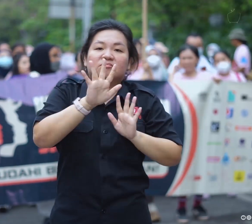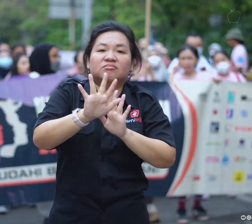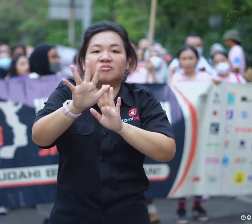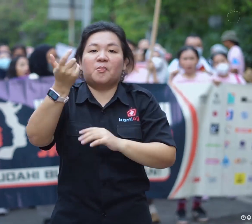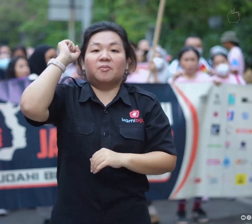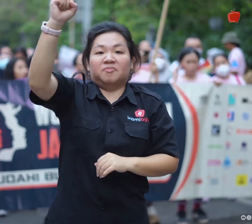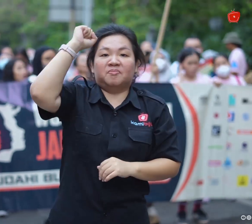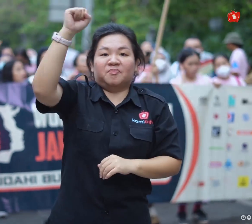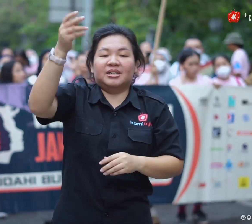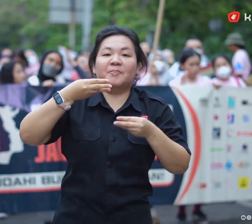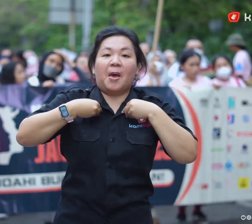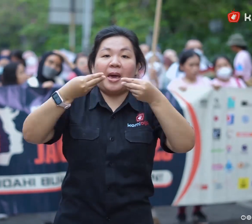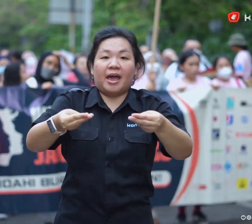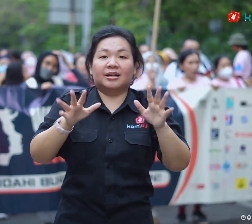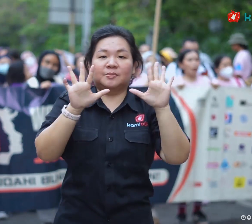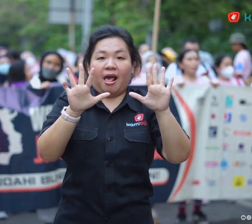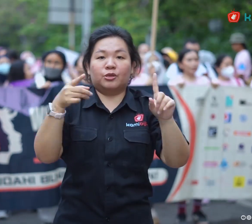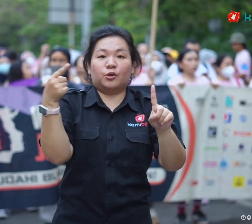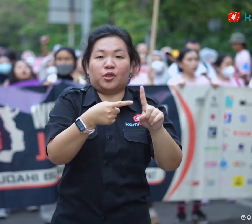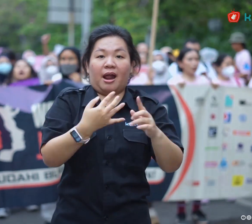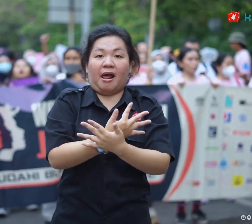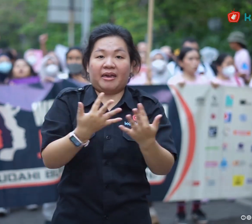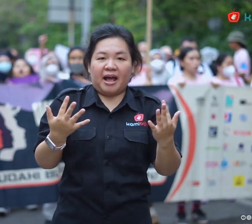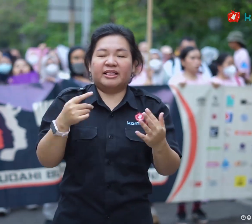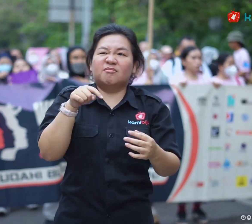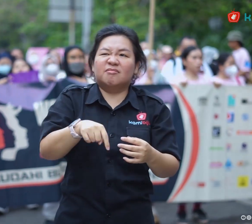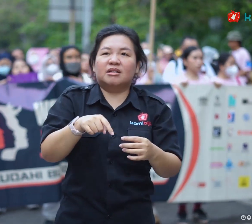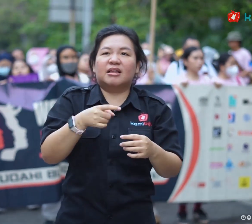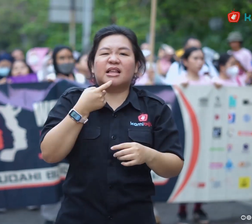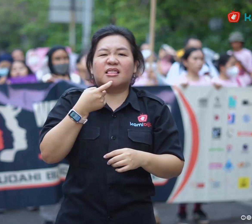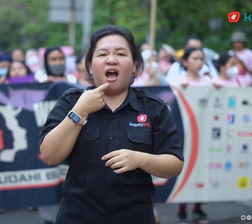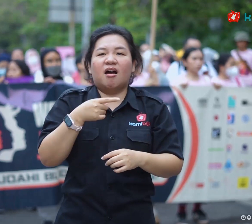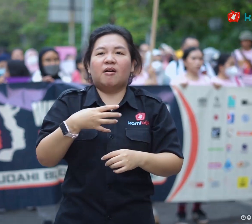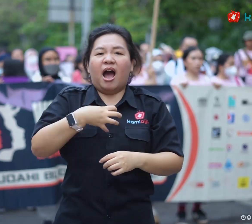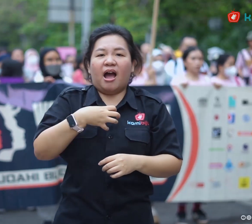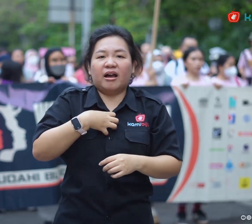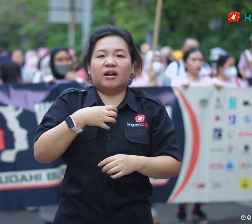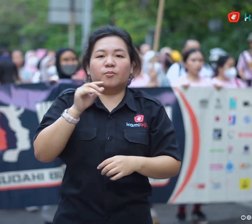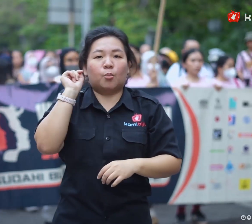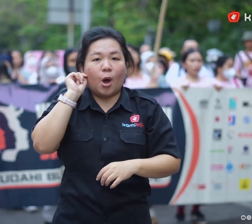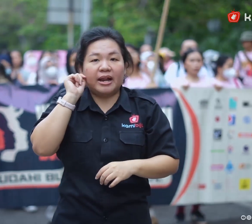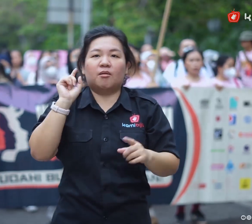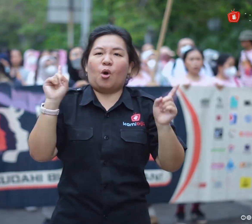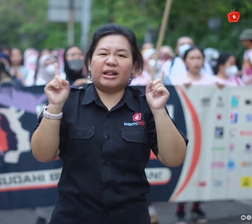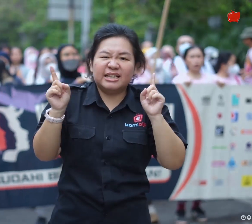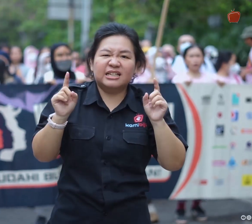sambil berorasi menyampaikan 9 Tuntutan Rakyat tentang HAM Perempuan dalam politik,